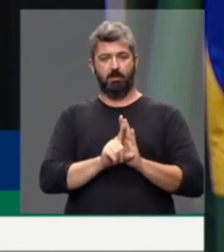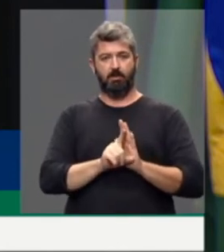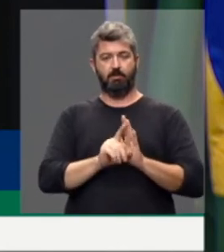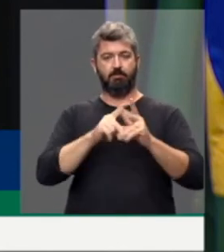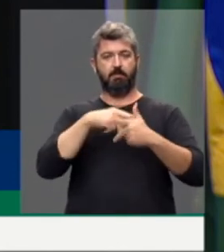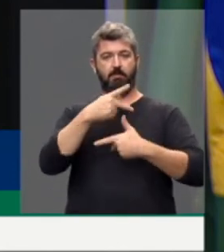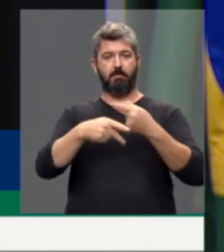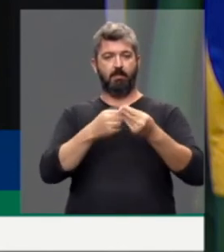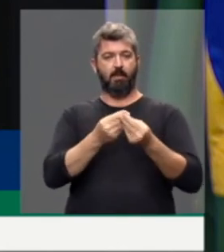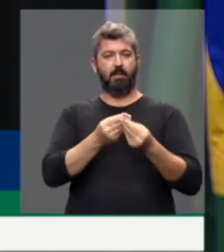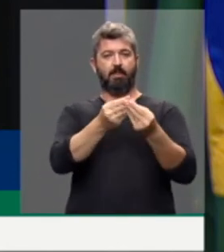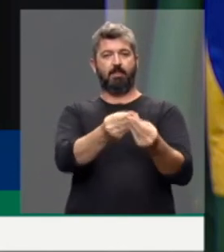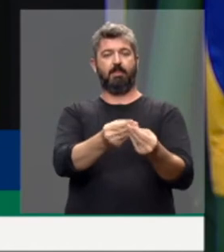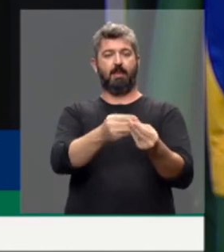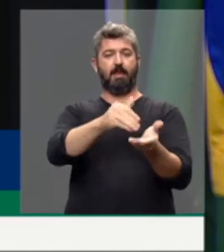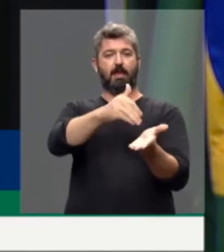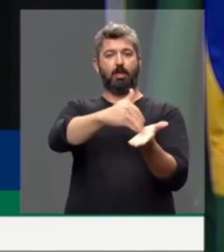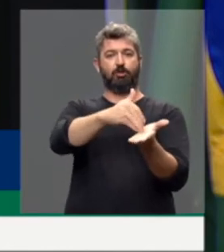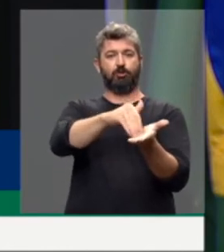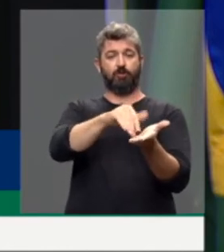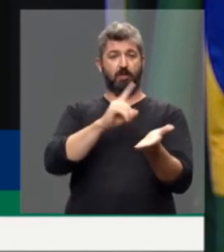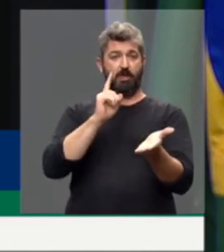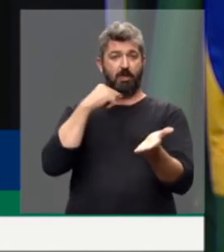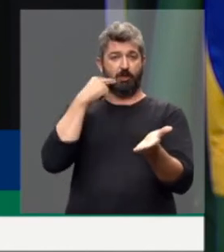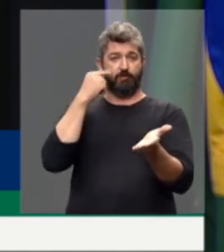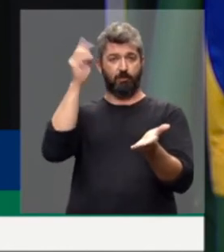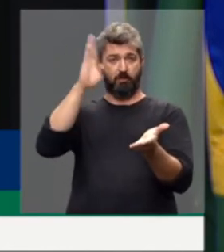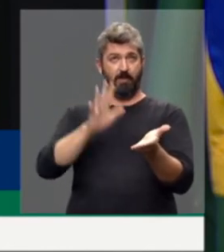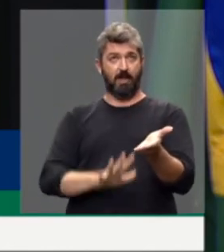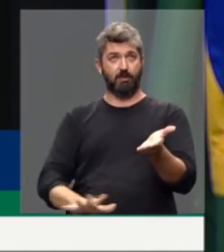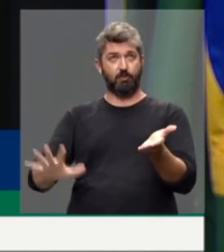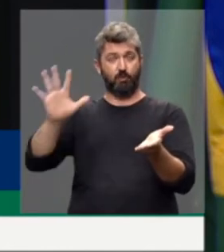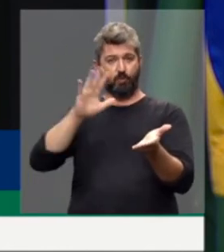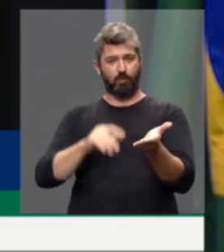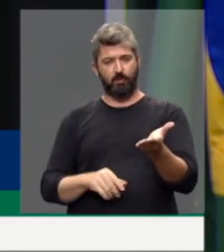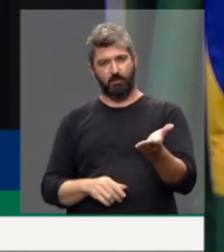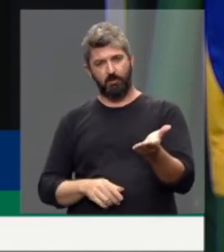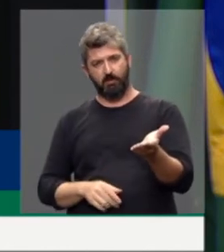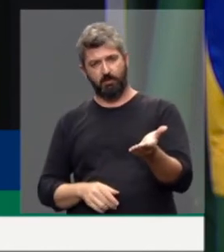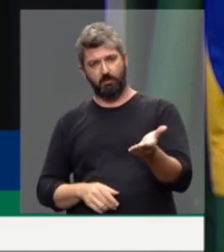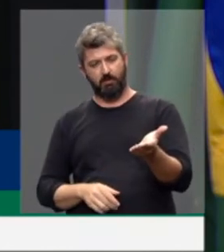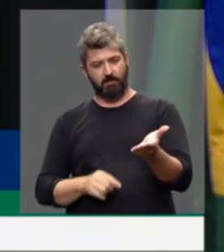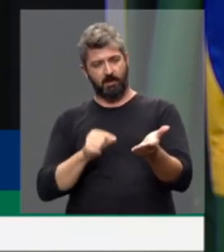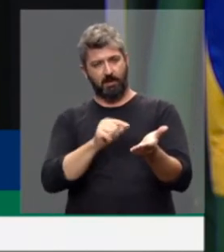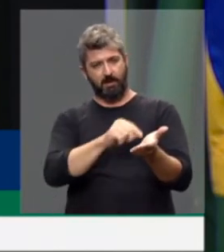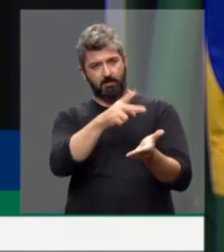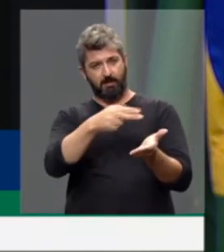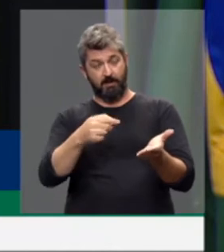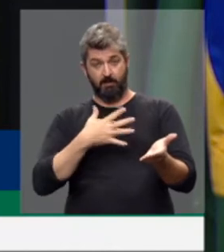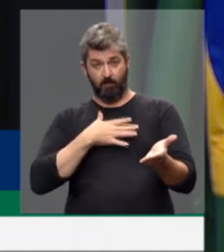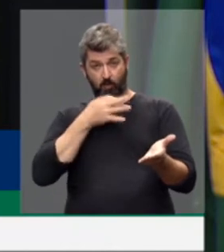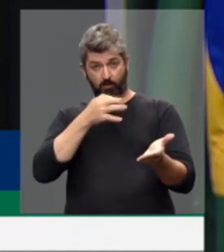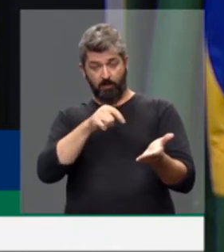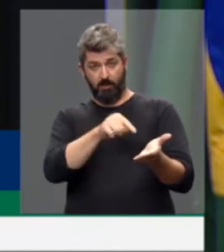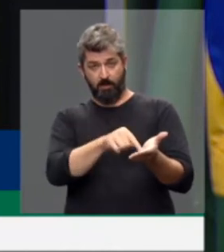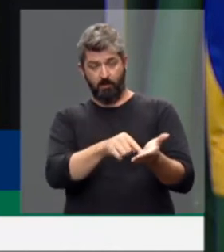VOTAR AQUI , SEM NENHUM DEBATE PRÉVIO, UM PROJETO DE LEI QUE BRINDA OS ESCRITÓRIOS DE